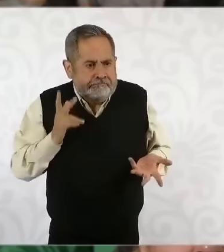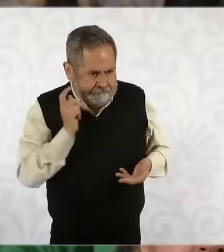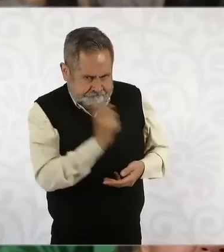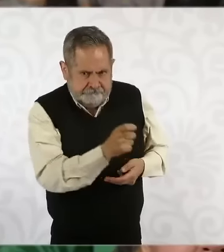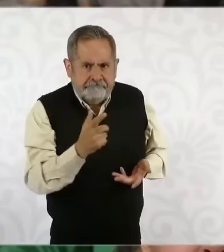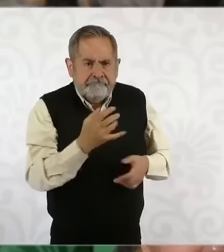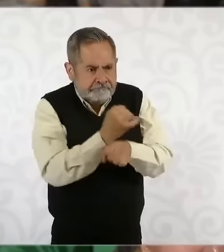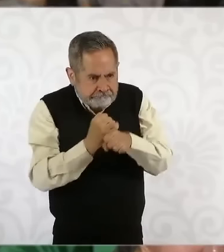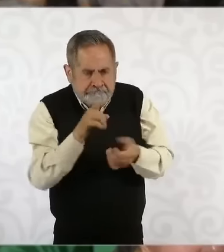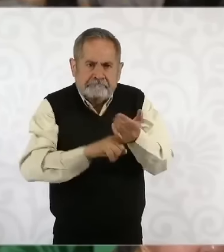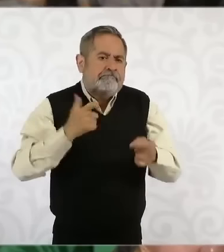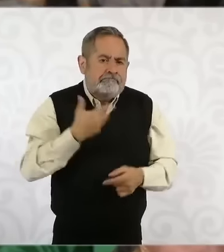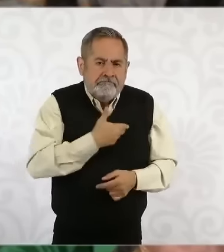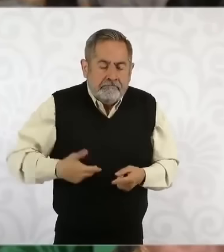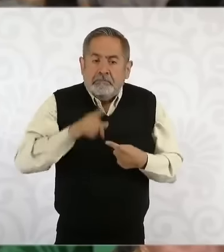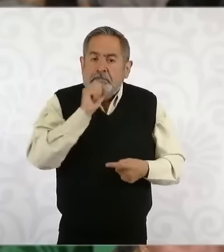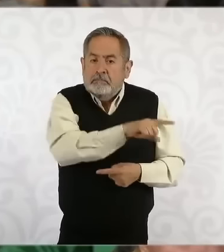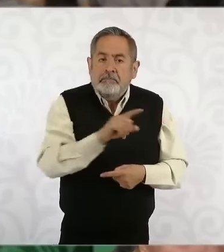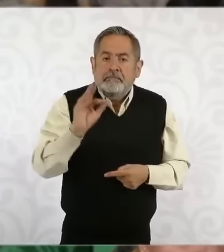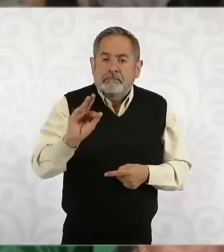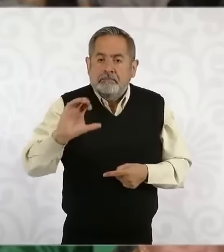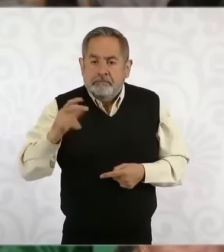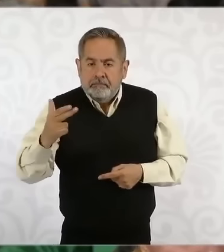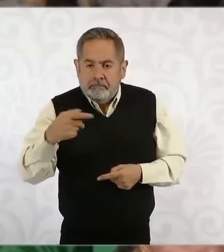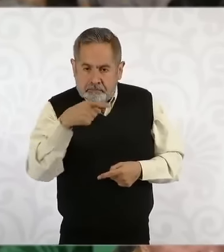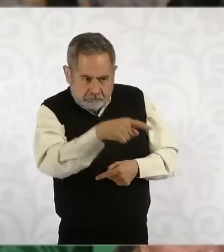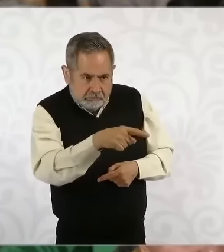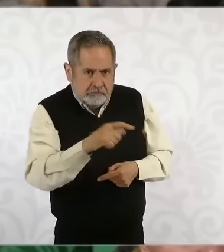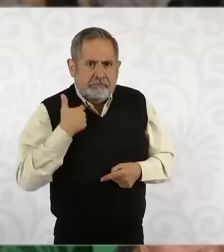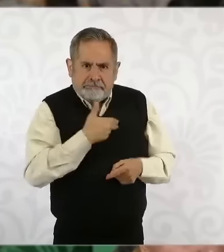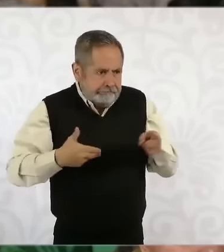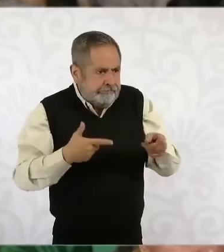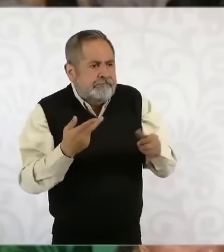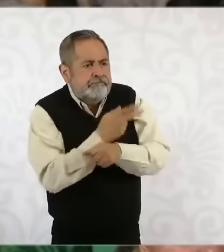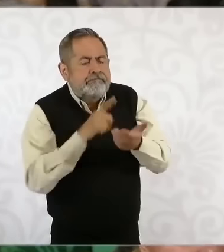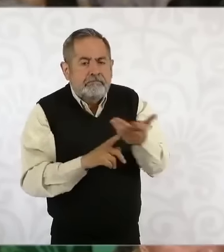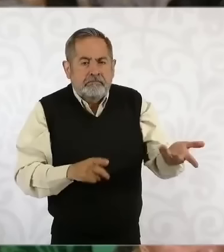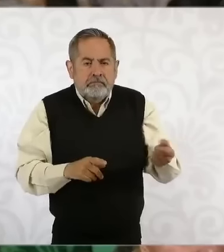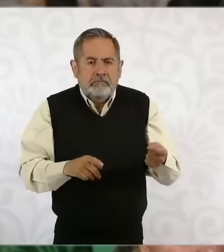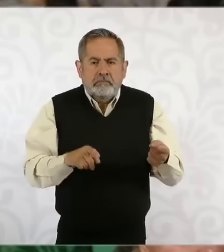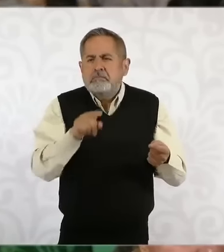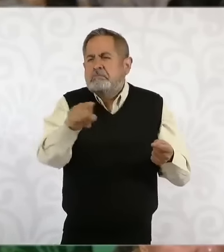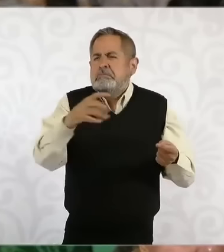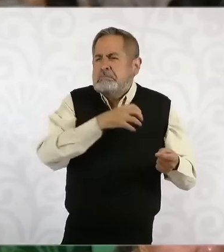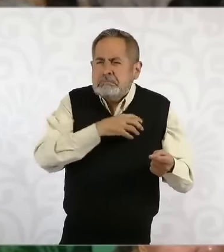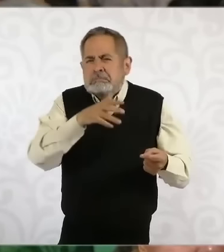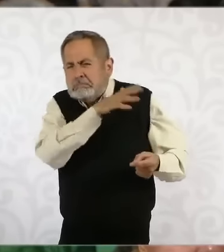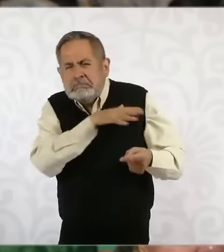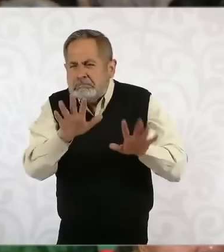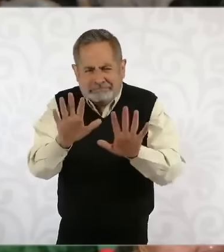de Felipe Calderón y más allá de las denuncias de un capitán y de un comisario sobre lo que le